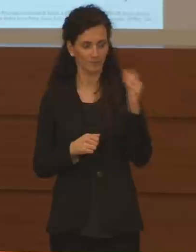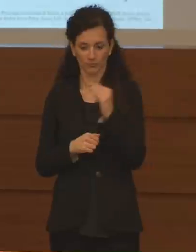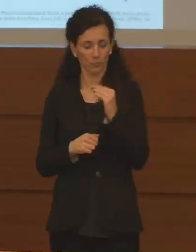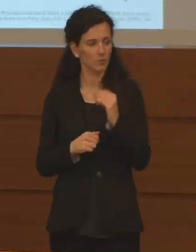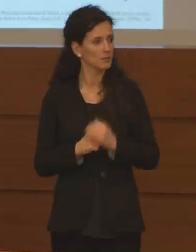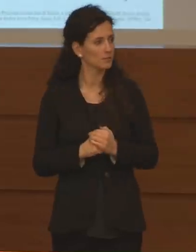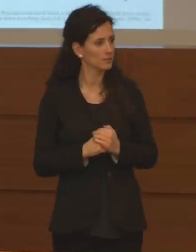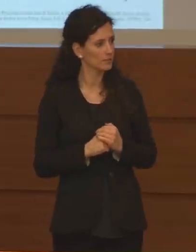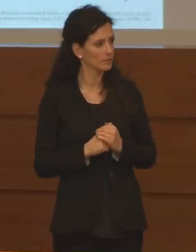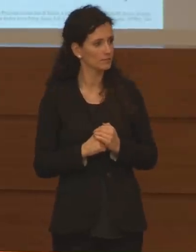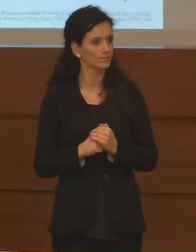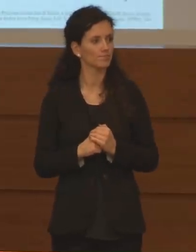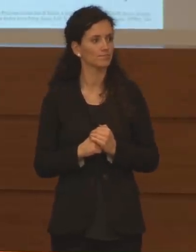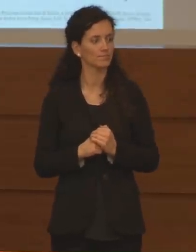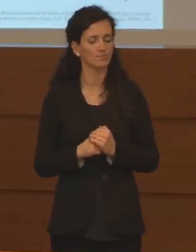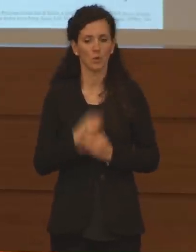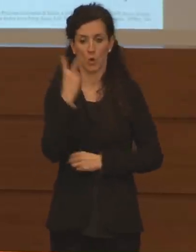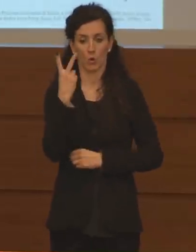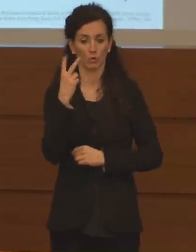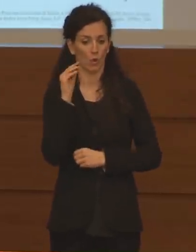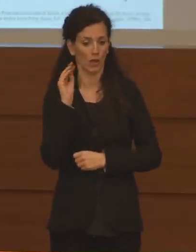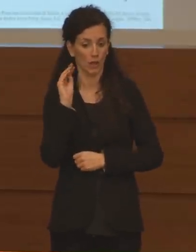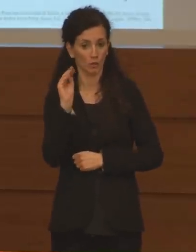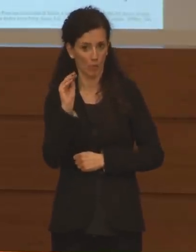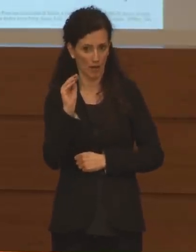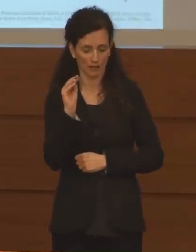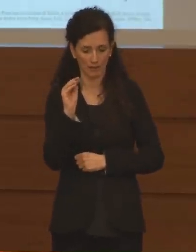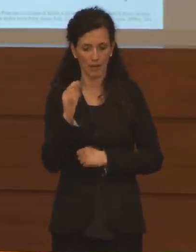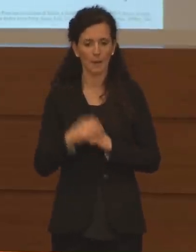(domanda giornalista) Due domande, una al professore